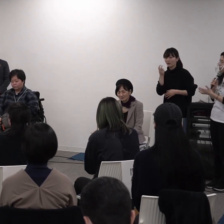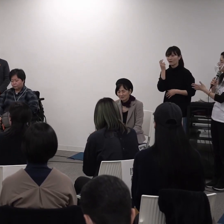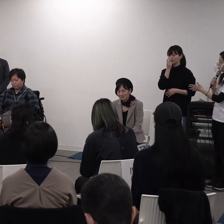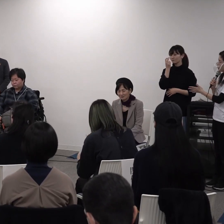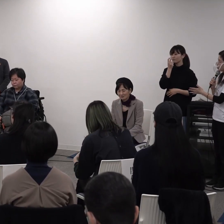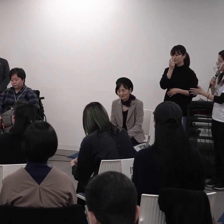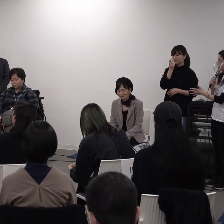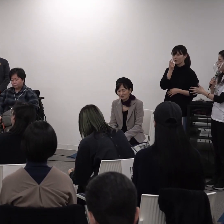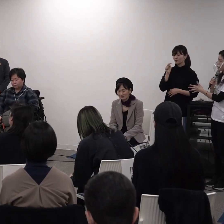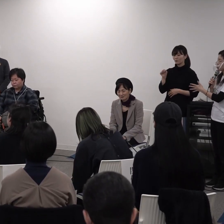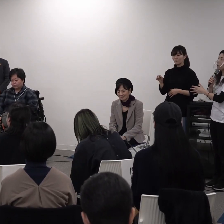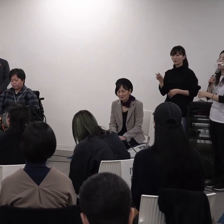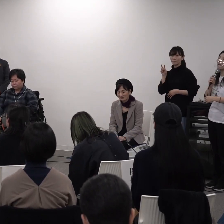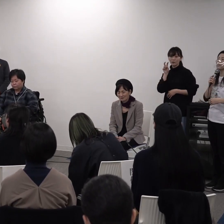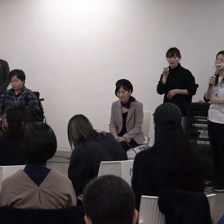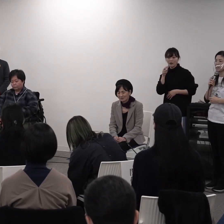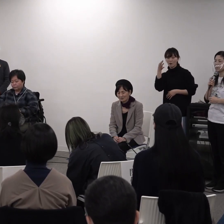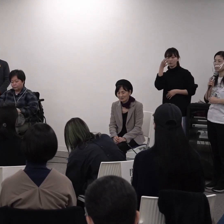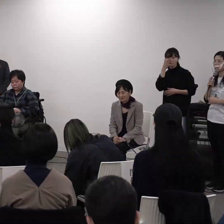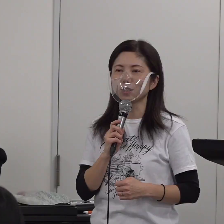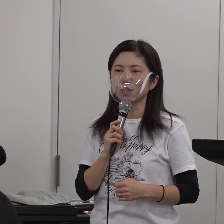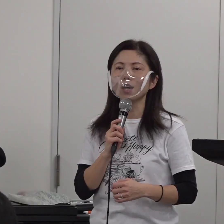それを見てプロ が判断します